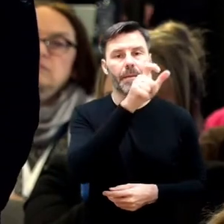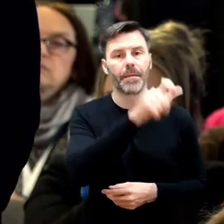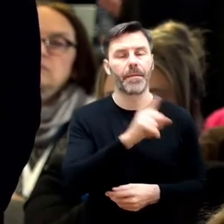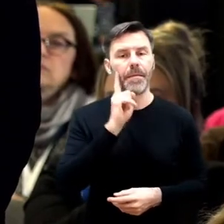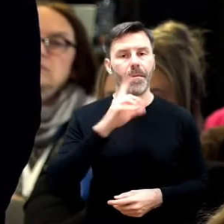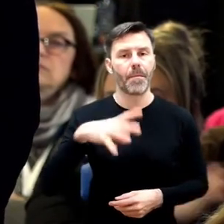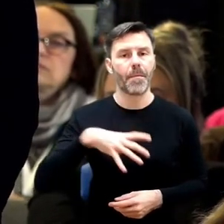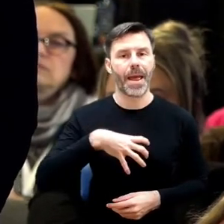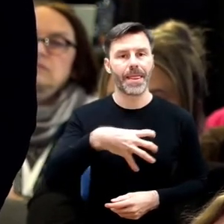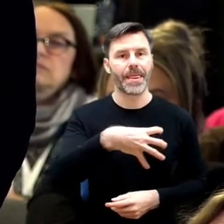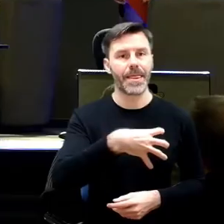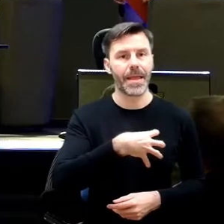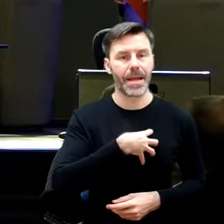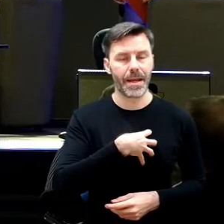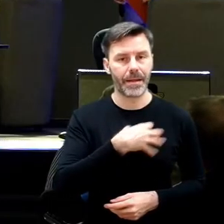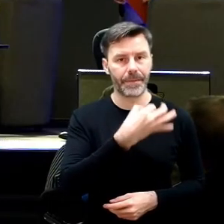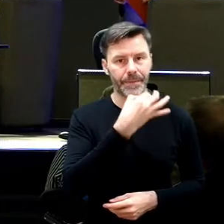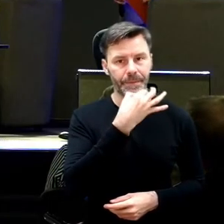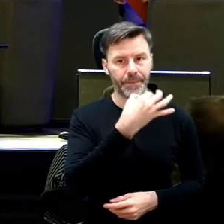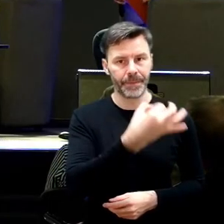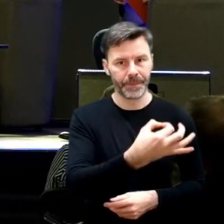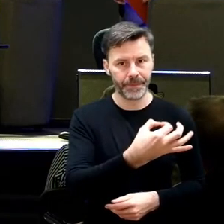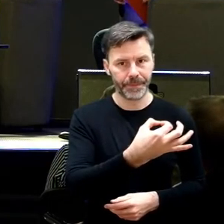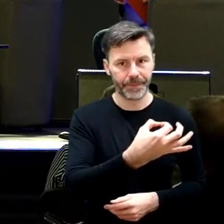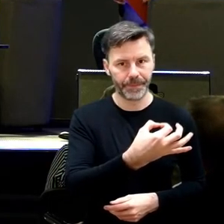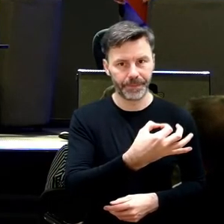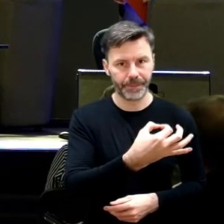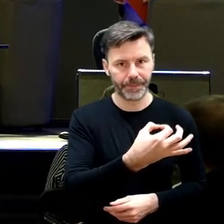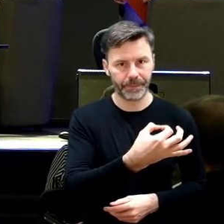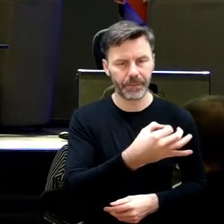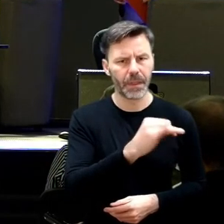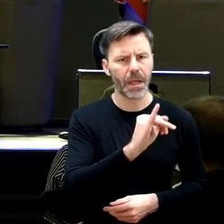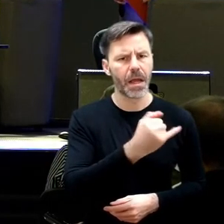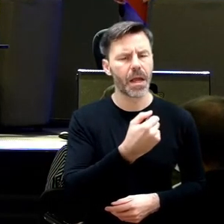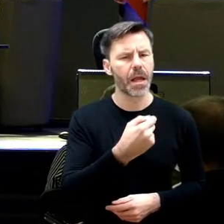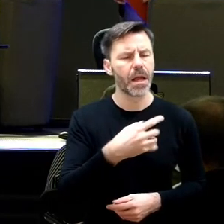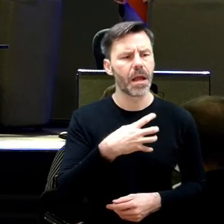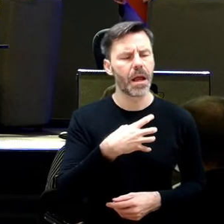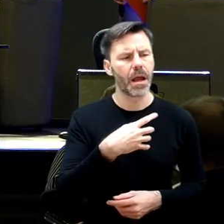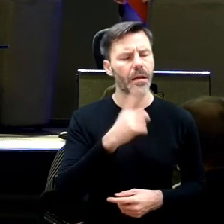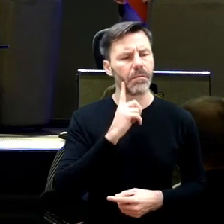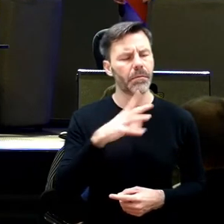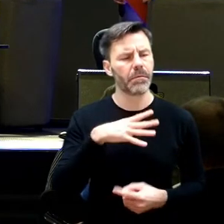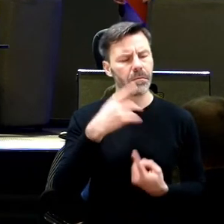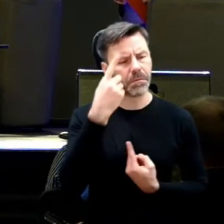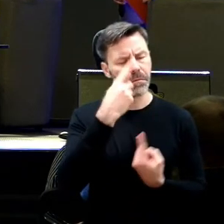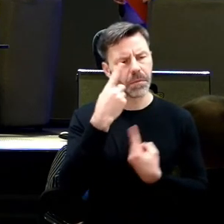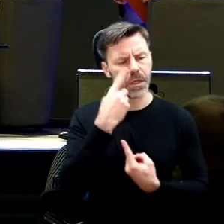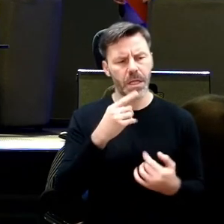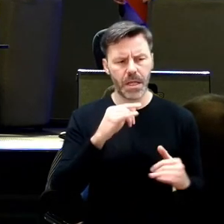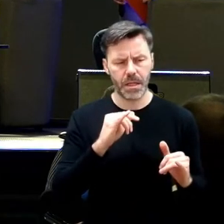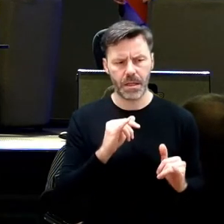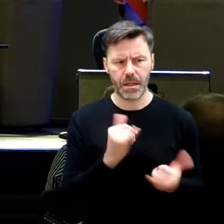Na ile jakoś Pan się spodziewa, może jest to możliwe, bo wiem, że być może to będzie rozwiązane,